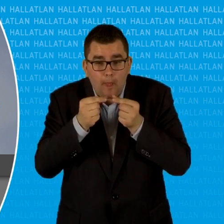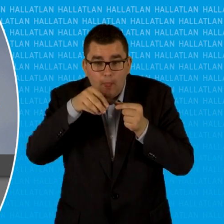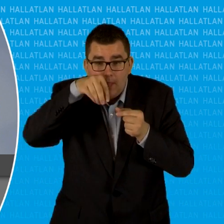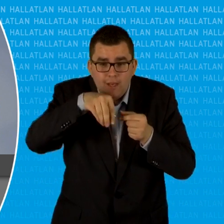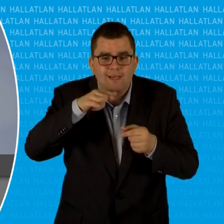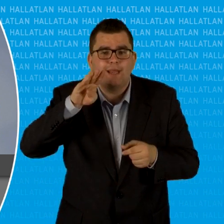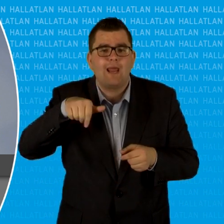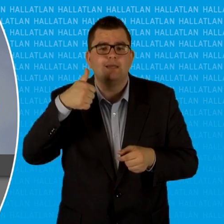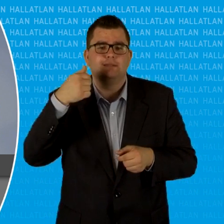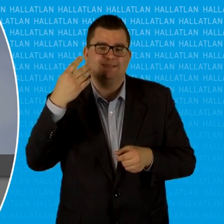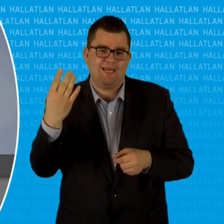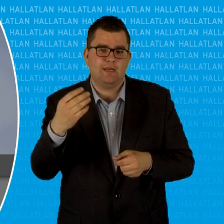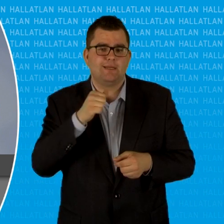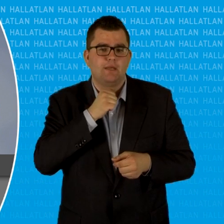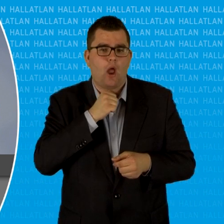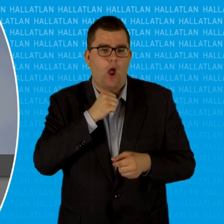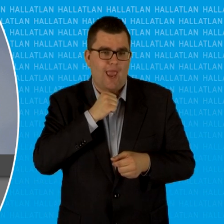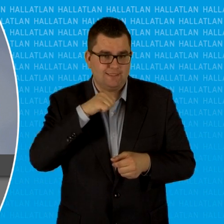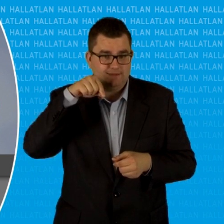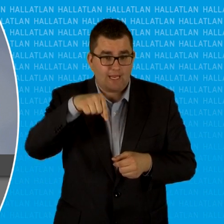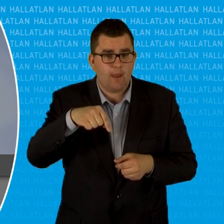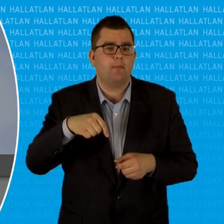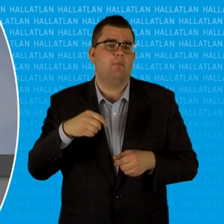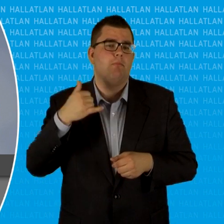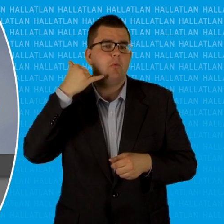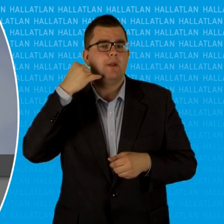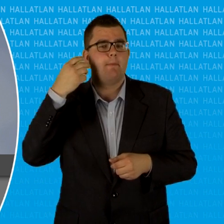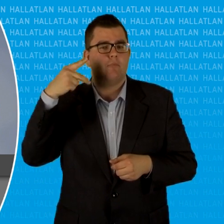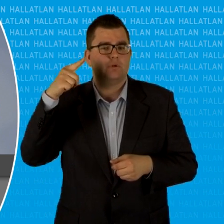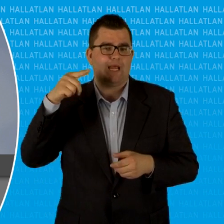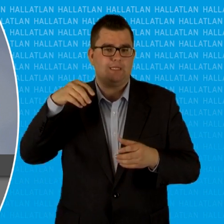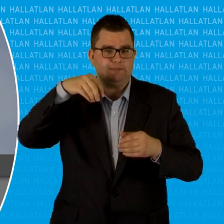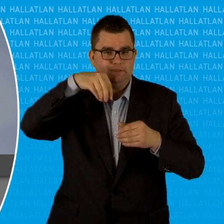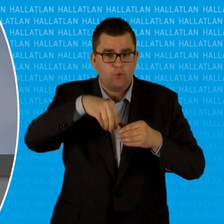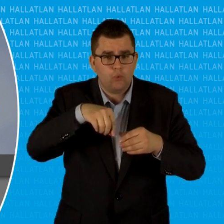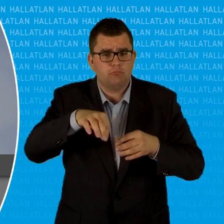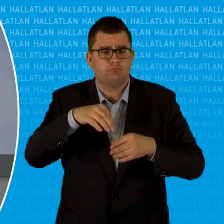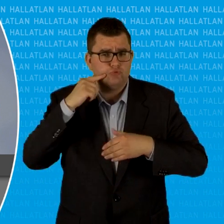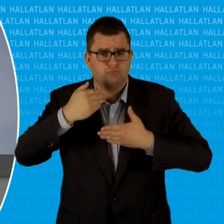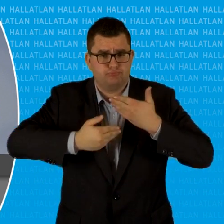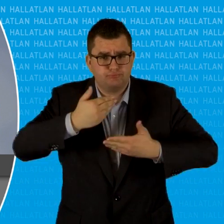1,4 gigahertzes mobilprocesszor teljesít szolgálatot,